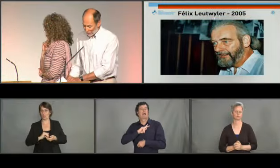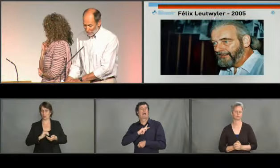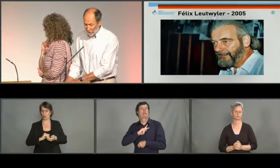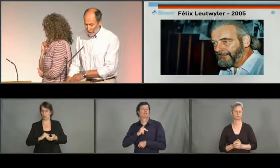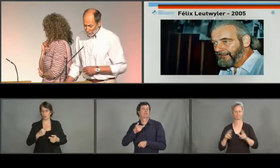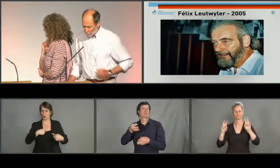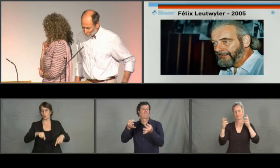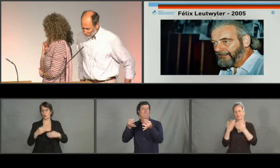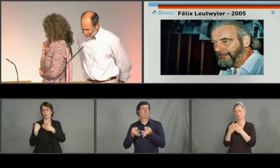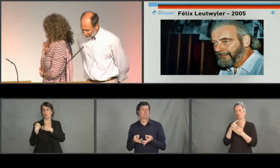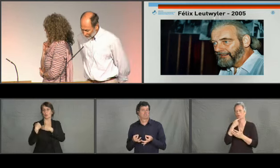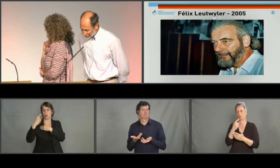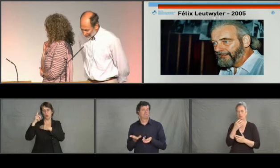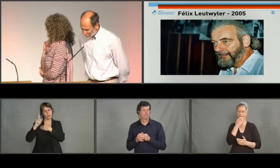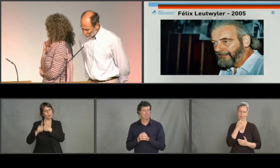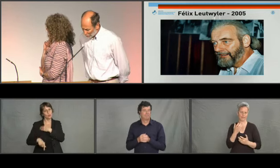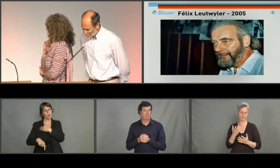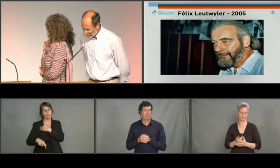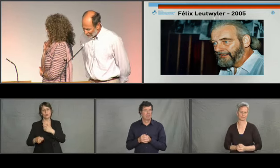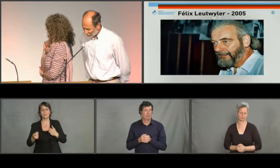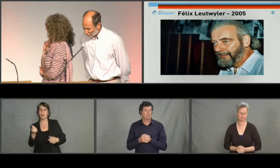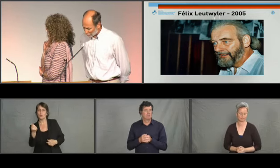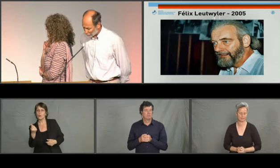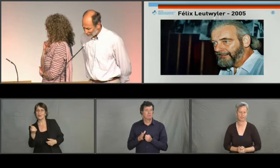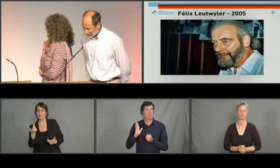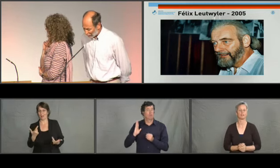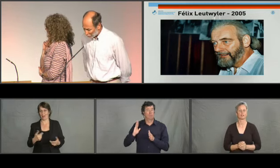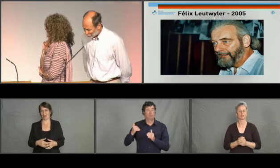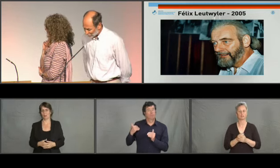Mittlerweile wurden in der DIMA mehr als 4000